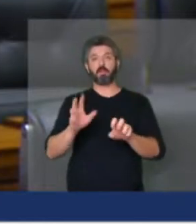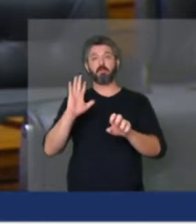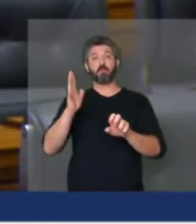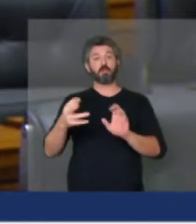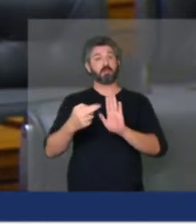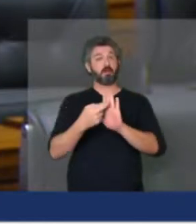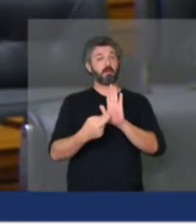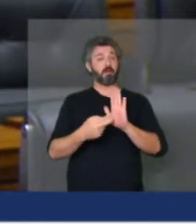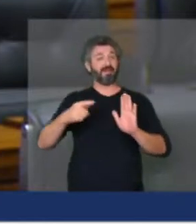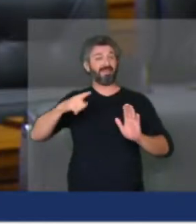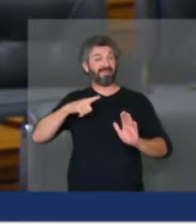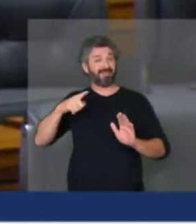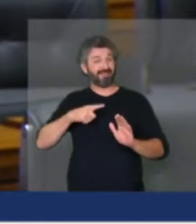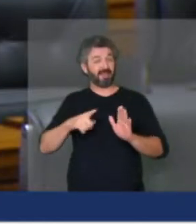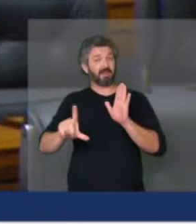EM TEMAS JÁ REGULAMENTADOS